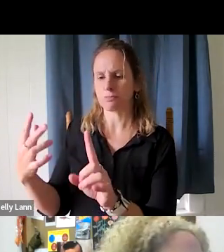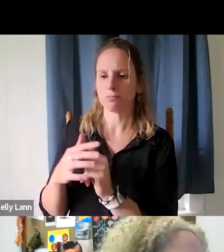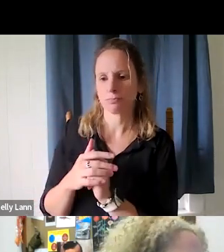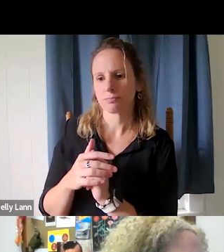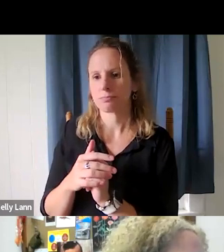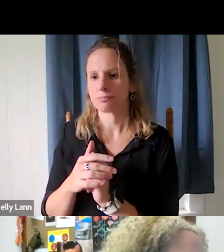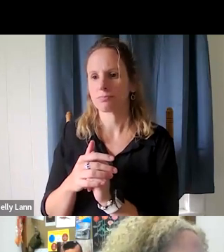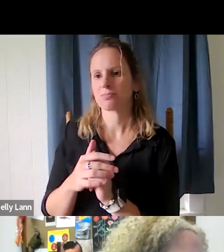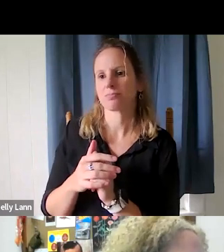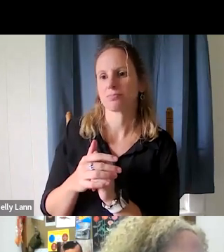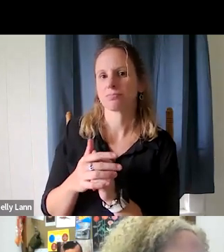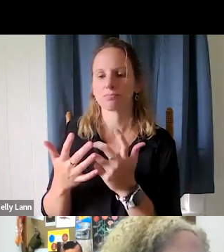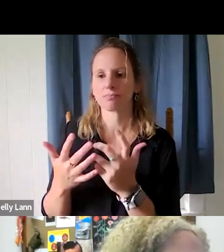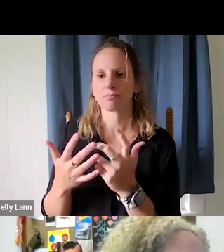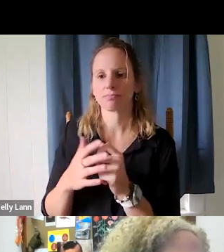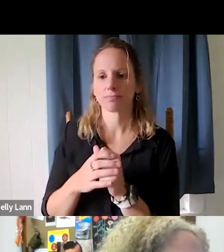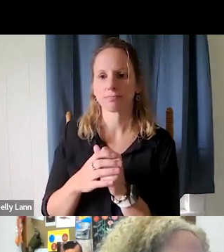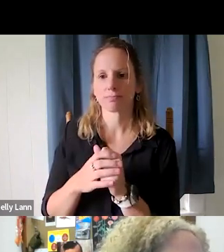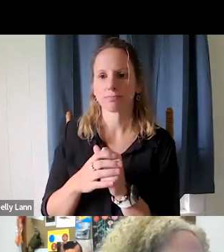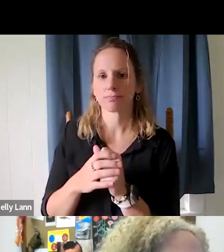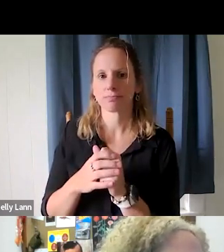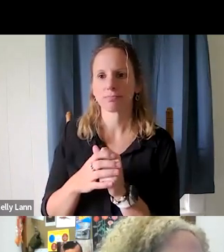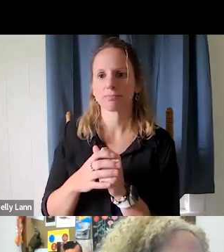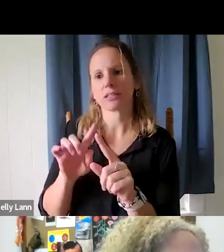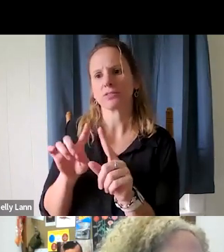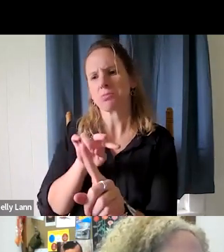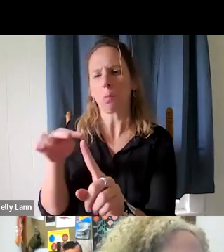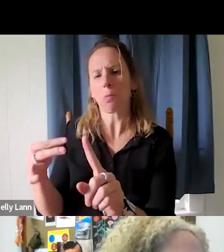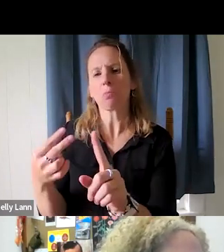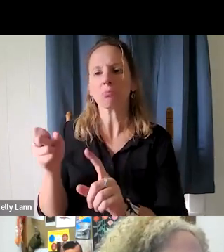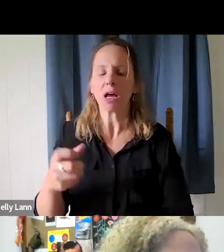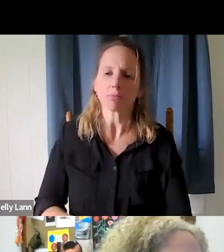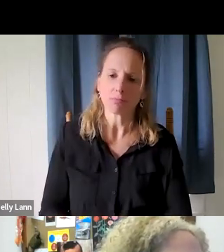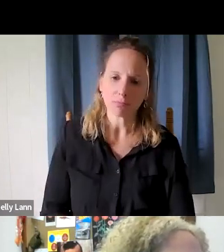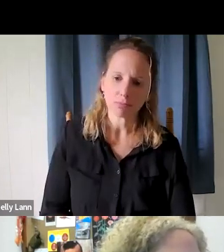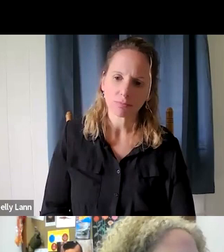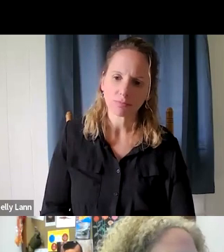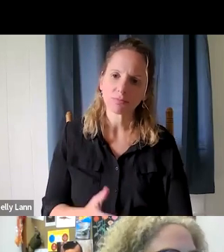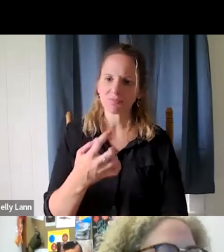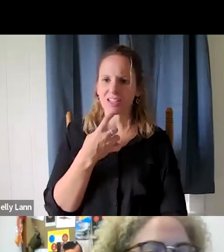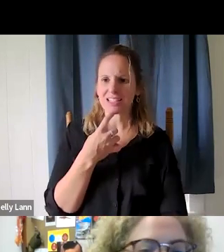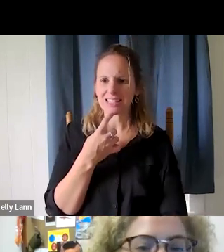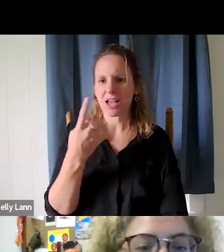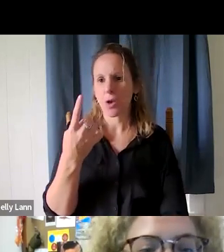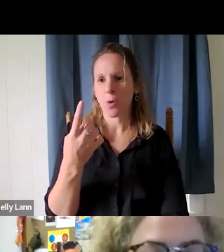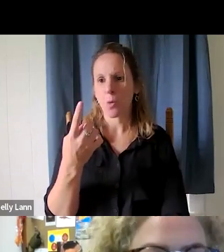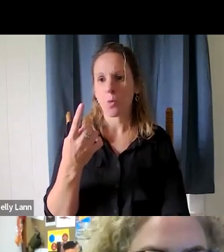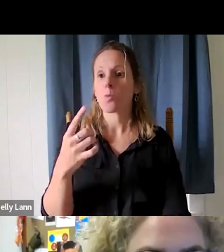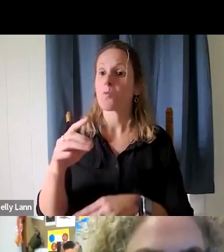Bueno, vemos las cosas de forma un poco diferente. Así que yo diría: "Bueno, sí, el funcionamiento es importante en todos los casos".